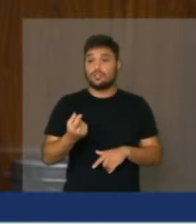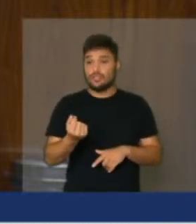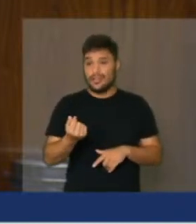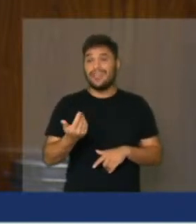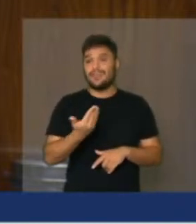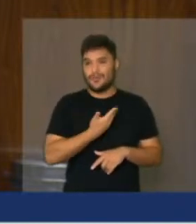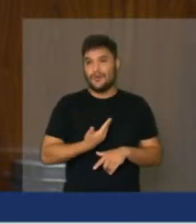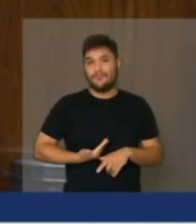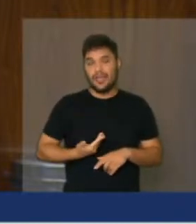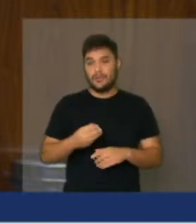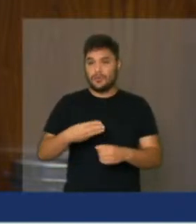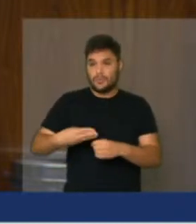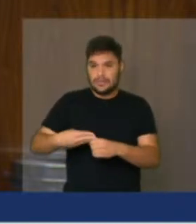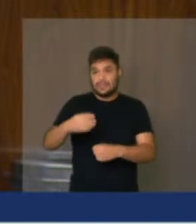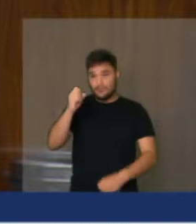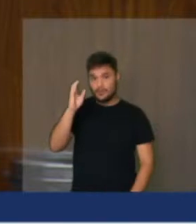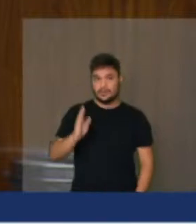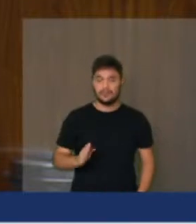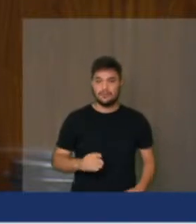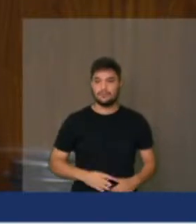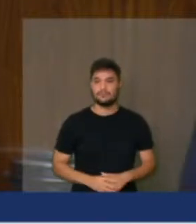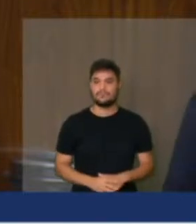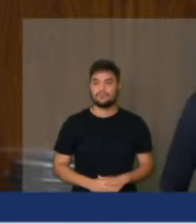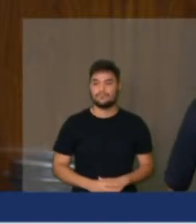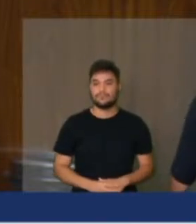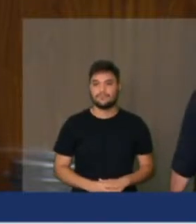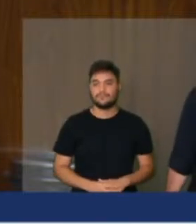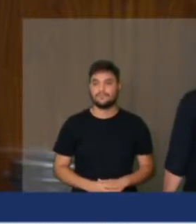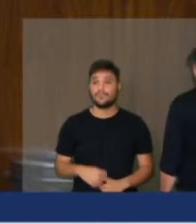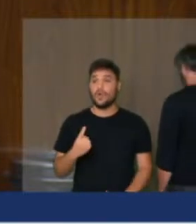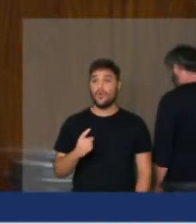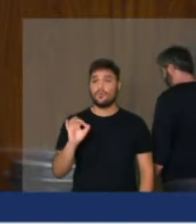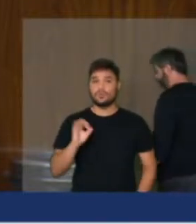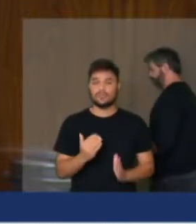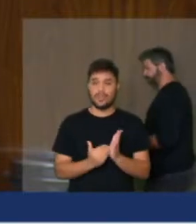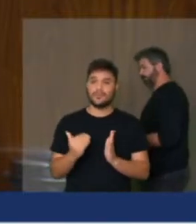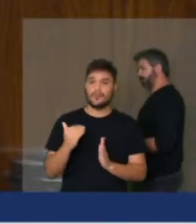MUNICÍPIOS BRASILEIROS, 1% A MAIS DO FPM É UMA CONQUISTA... NA